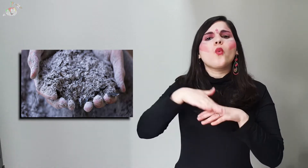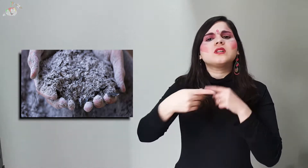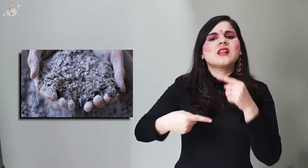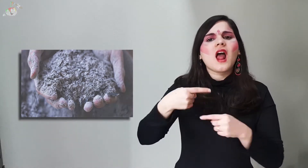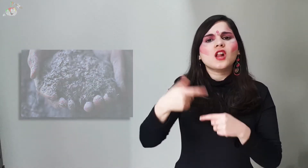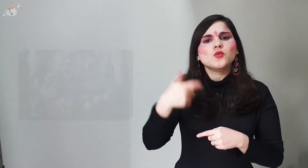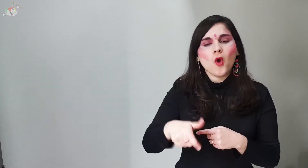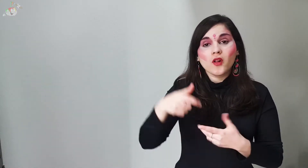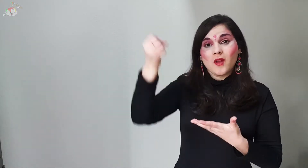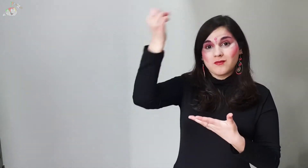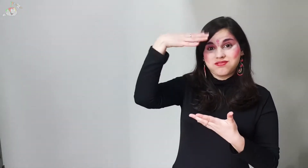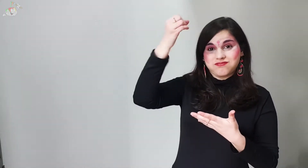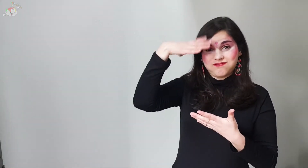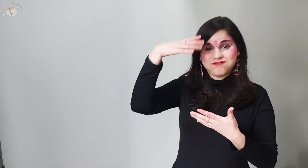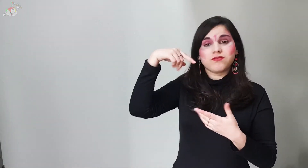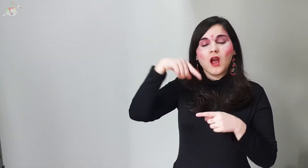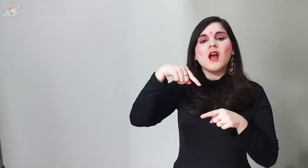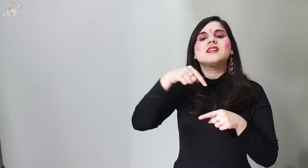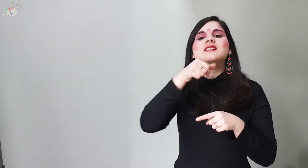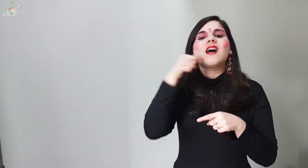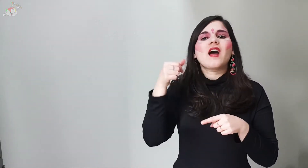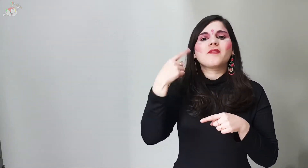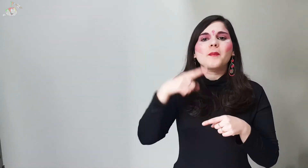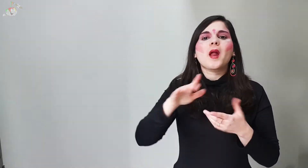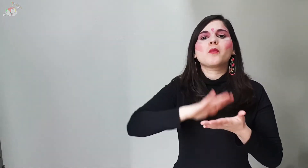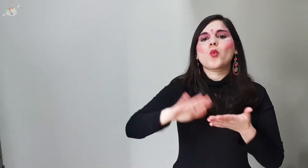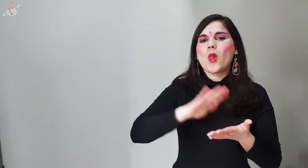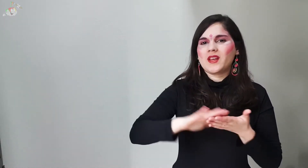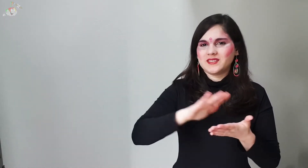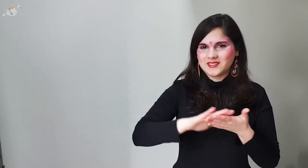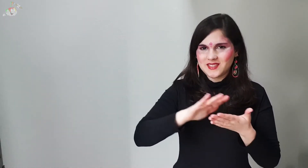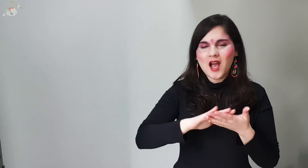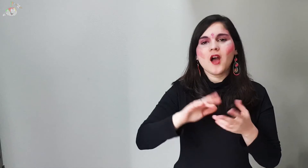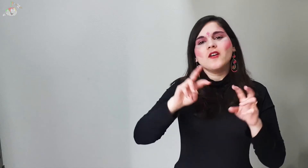Questa usanza di cospargersi il capo di cenere era una pulizia,